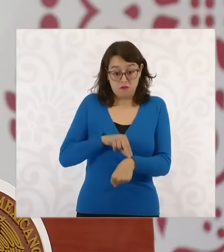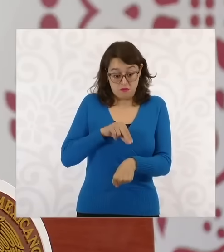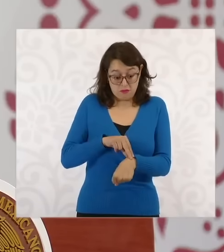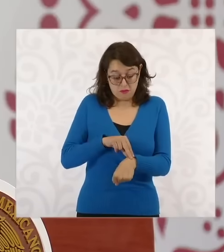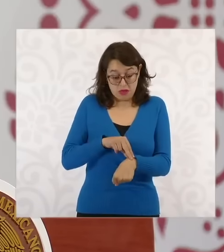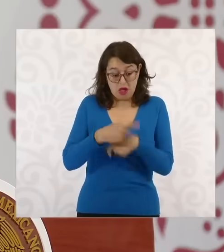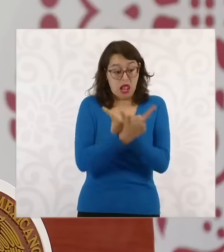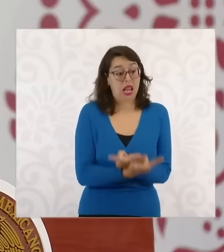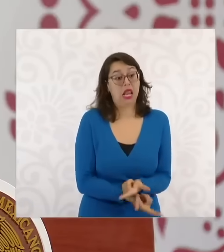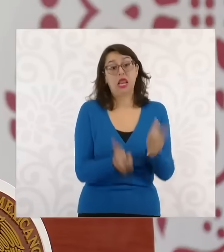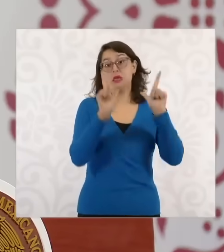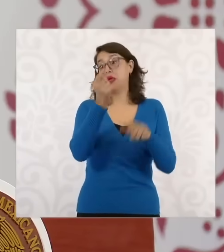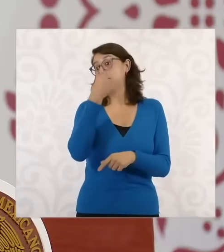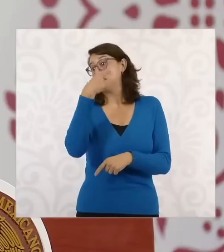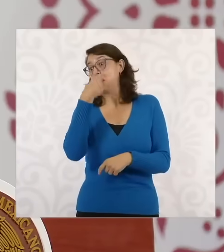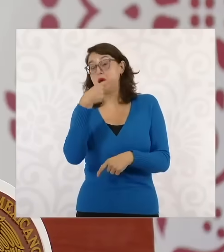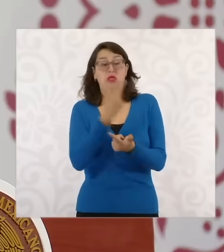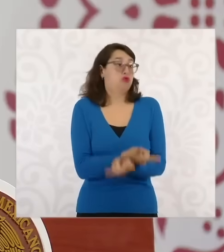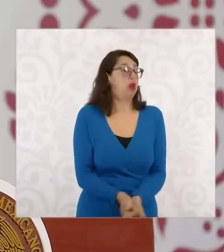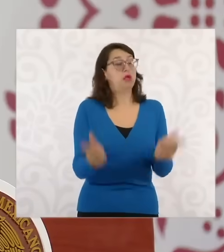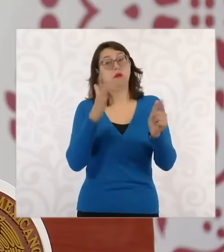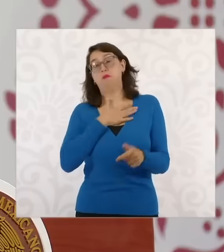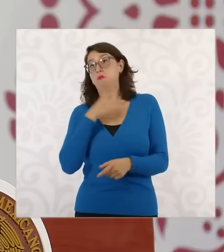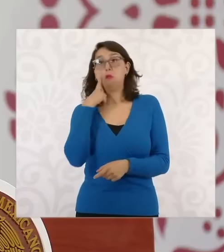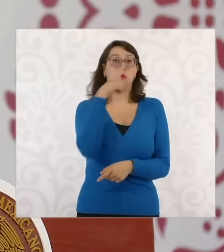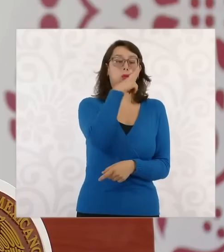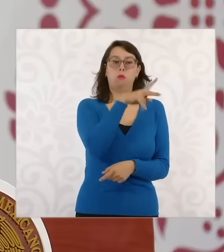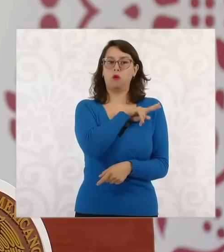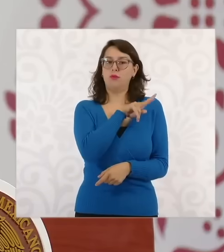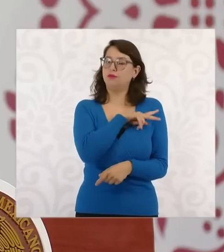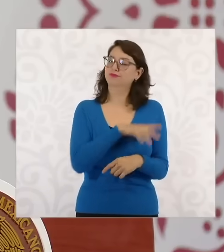El médico no puede tratar las enfermedades como quiera. Eh, debe de tratar las enfermedades,